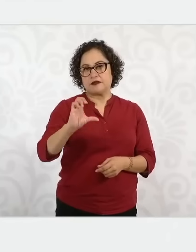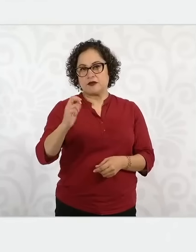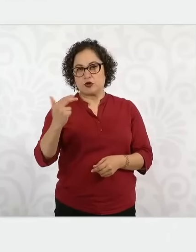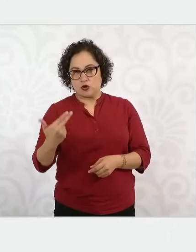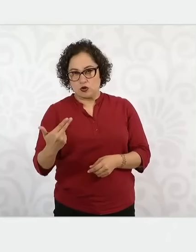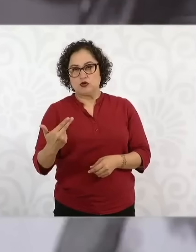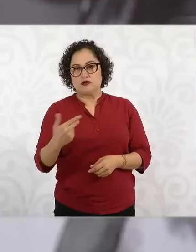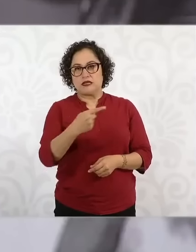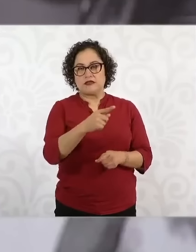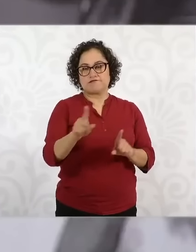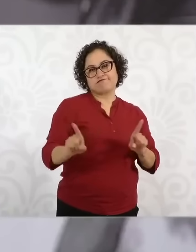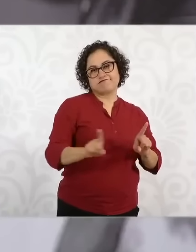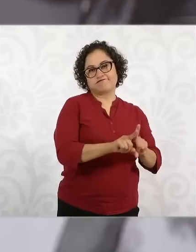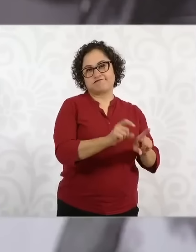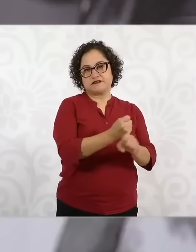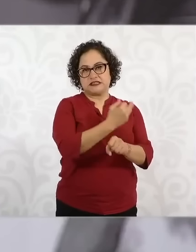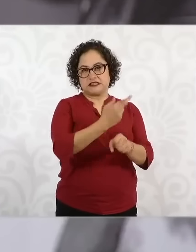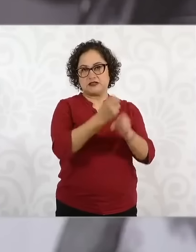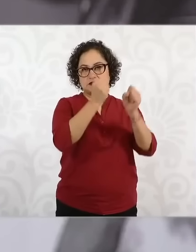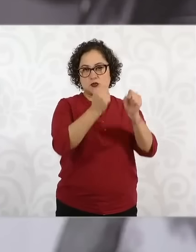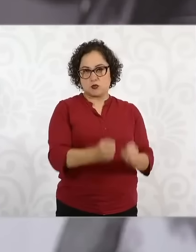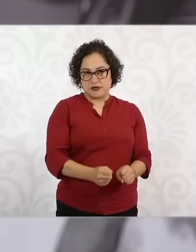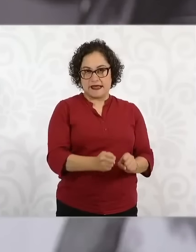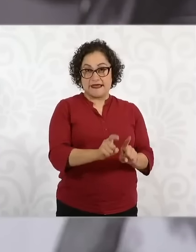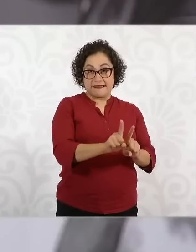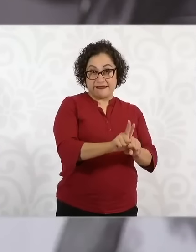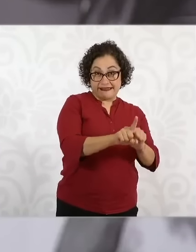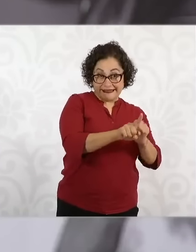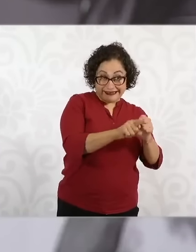se aleó con el narco.